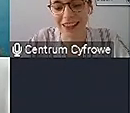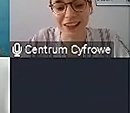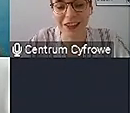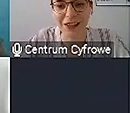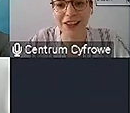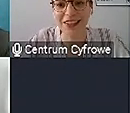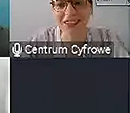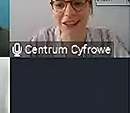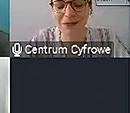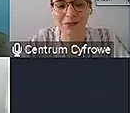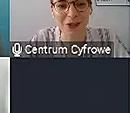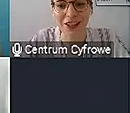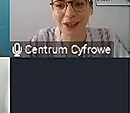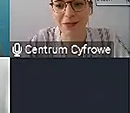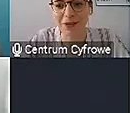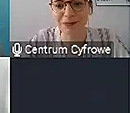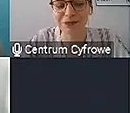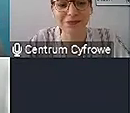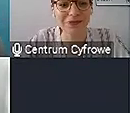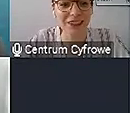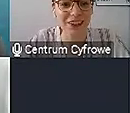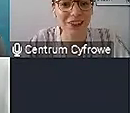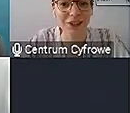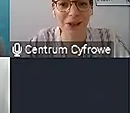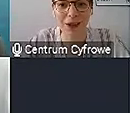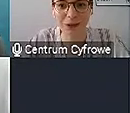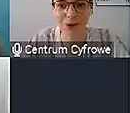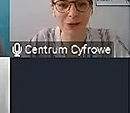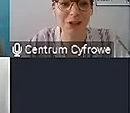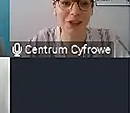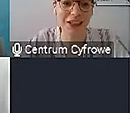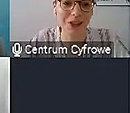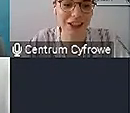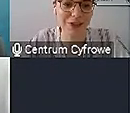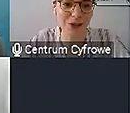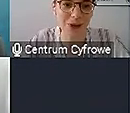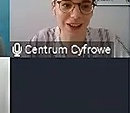Zanim przejdziemy do tematu, którym oczywiście jest "Myślenie wizualne",